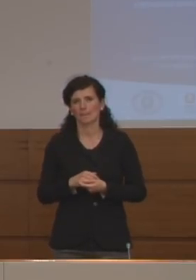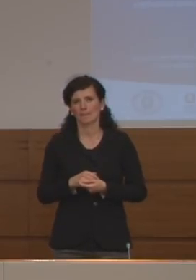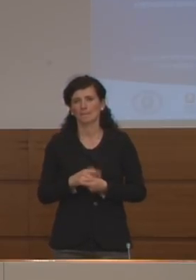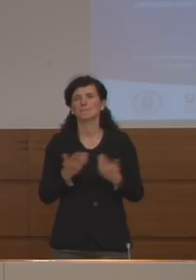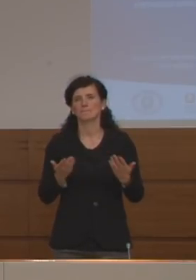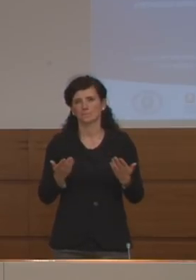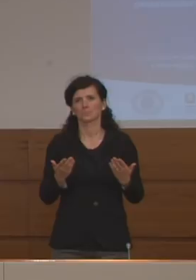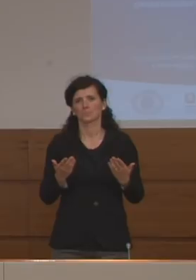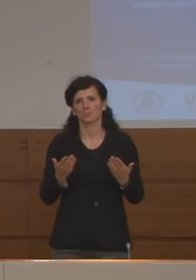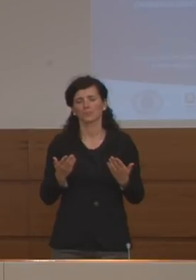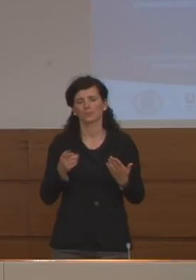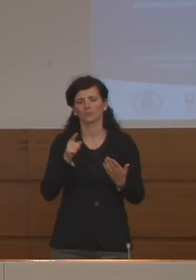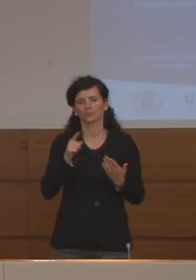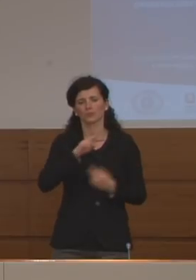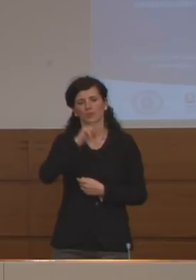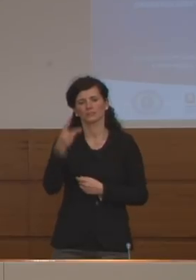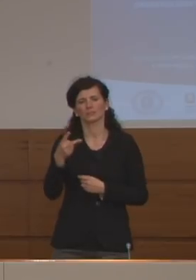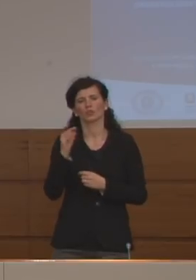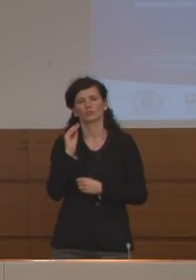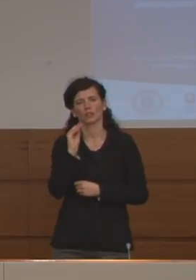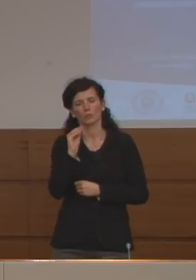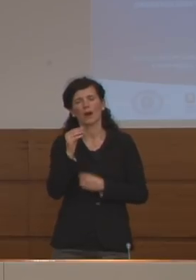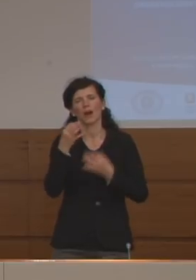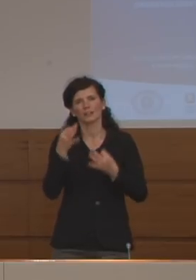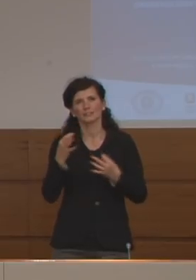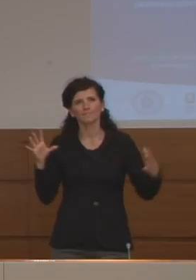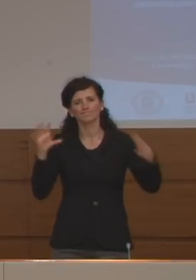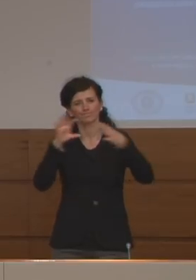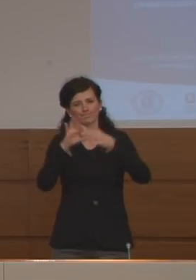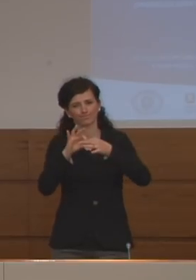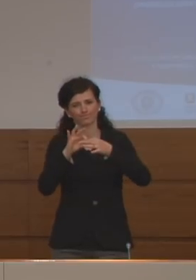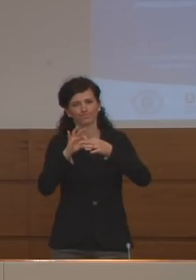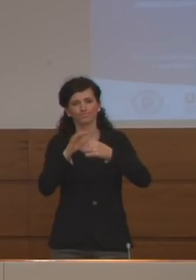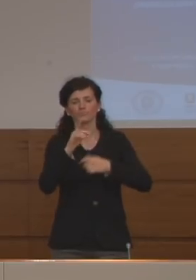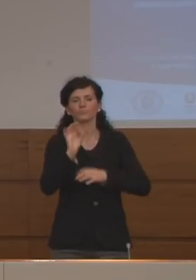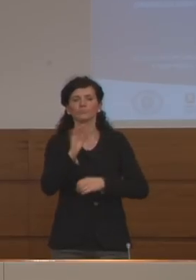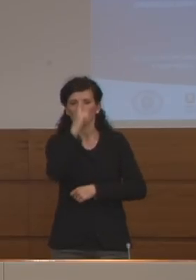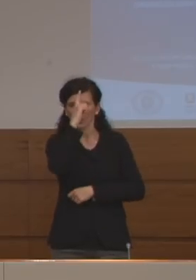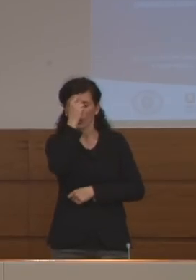riferimento a quelli che potremmo definire i profili lavorativi, quindi